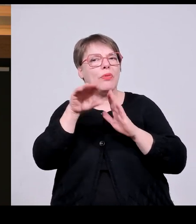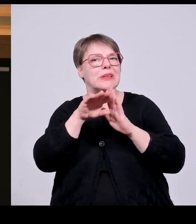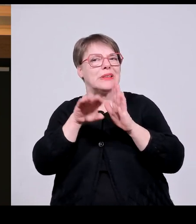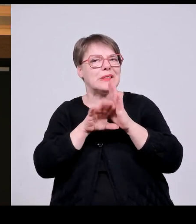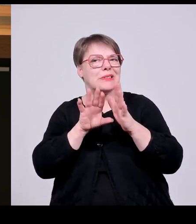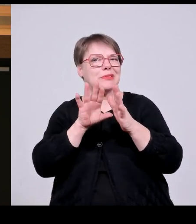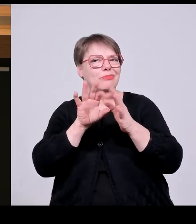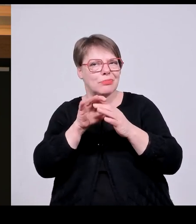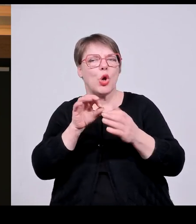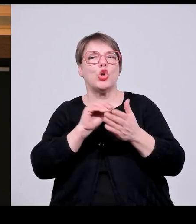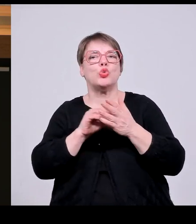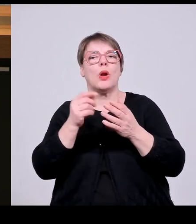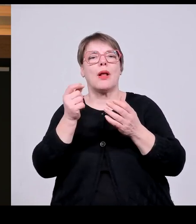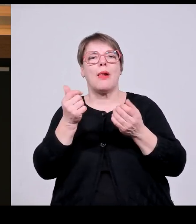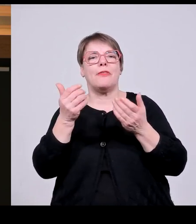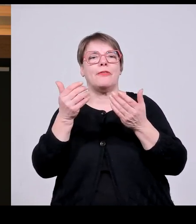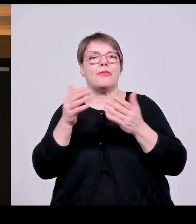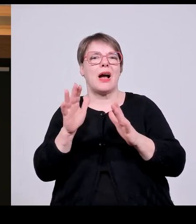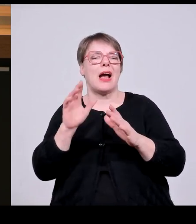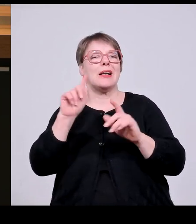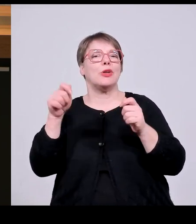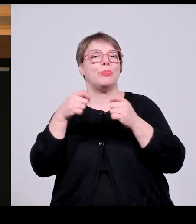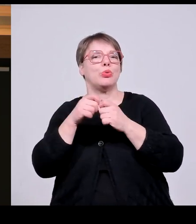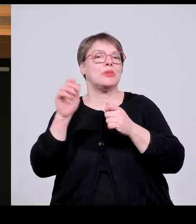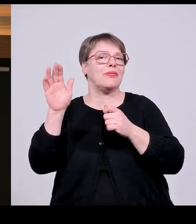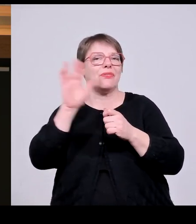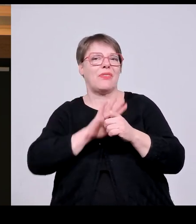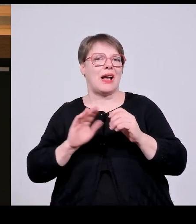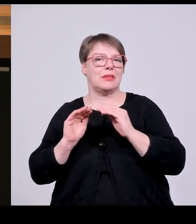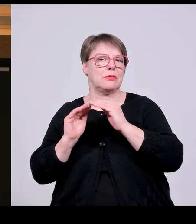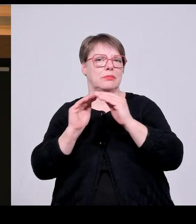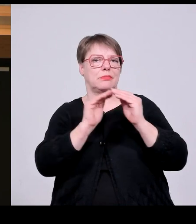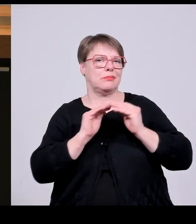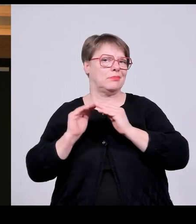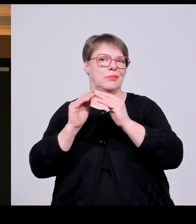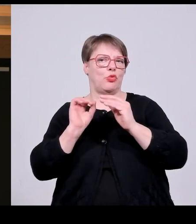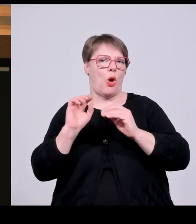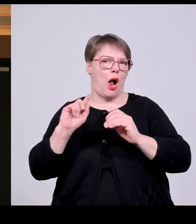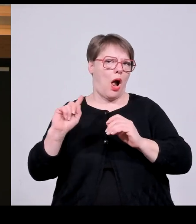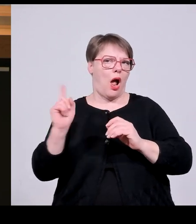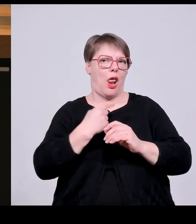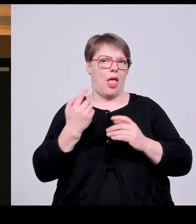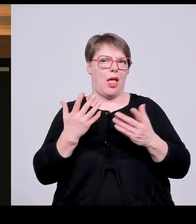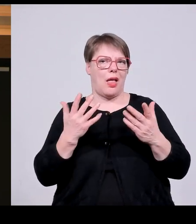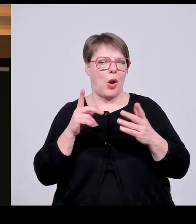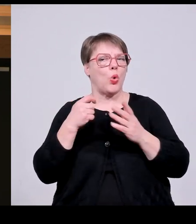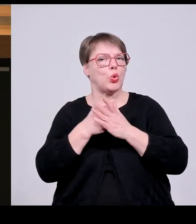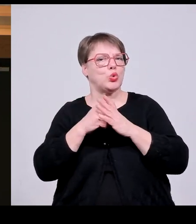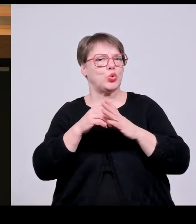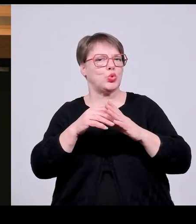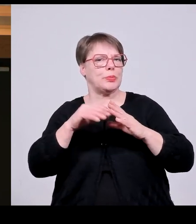Schulgeld Freiheit, sondern dass wir auch die pta, die Podologen und Politologin und die Masseurin und die medizinischen